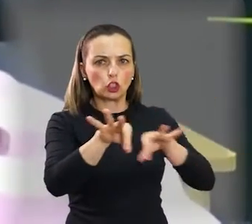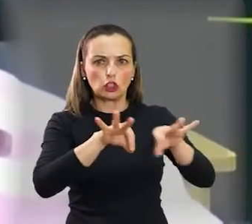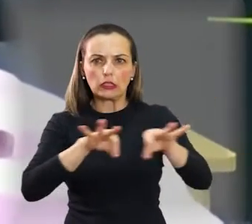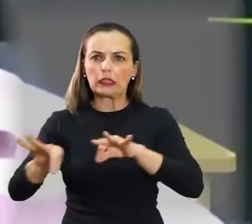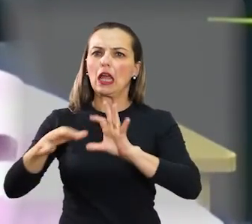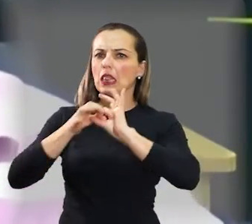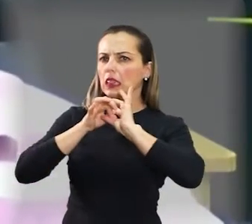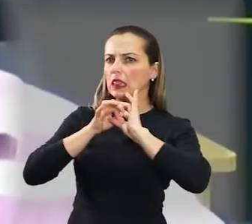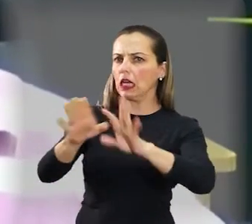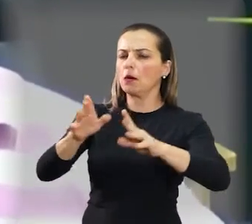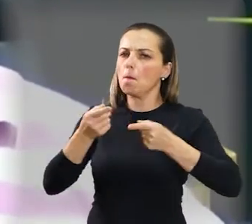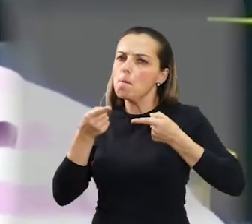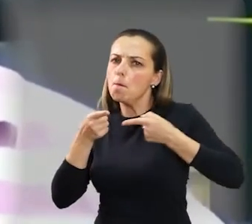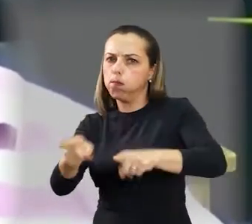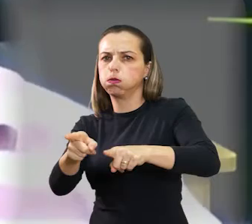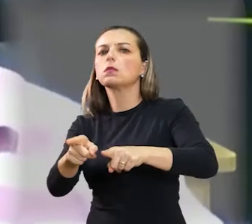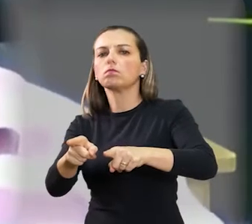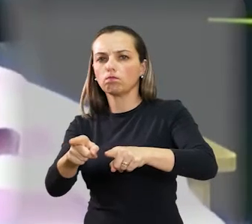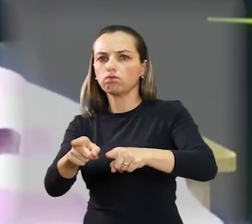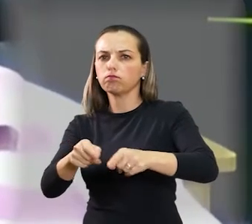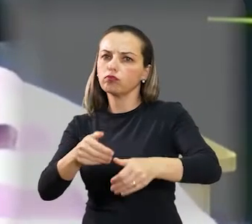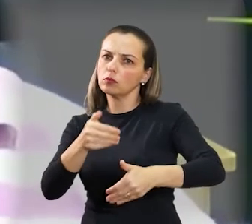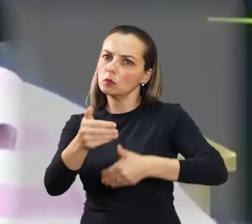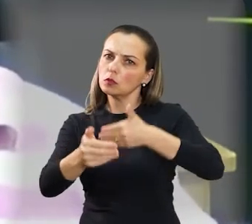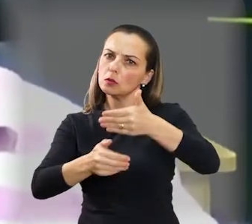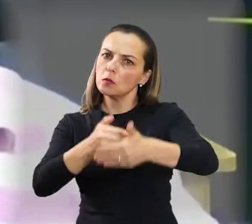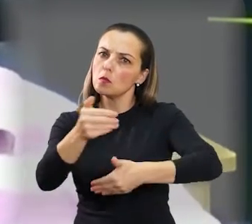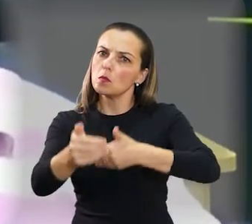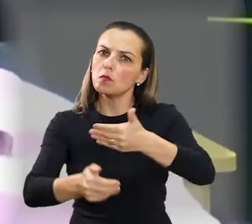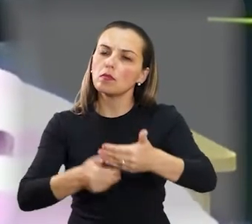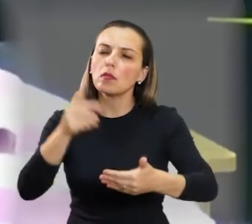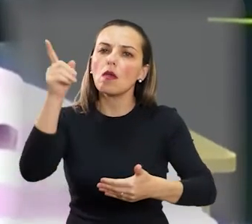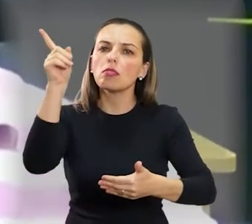organização, vivemos num processo de extrema crise, não